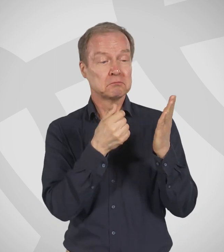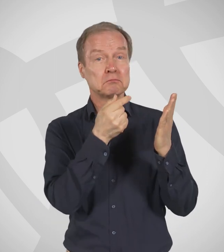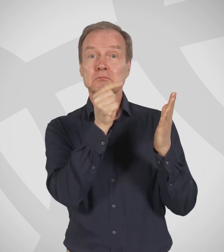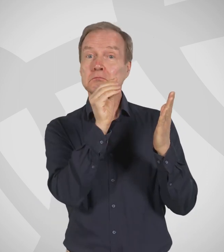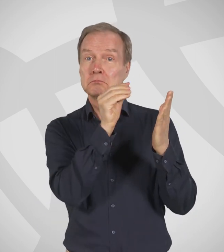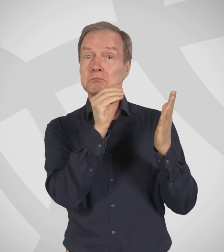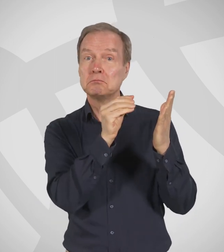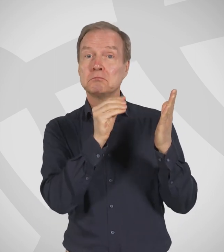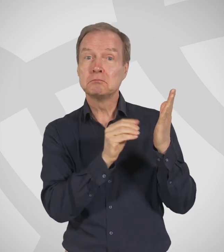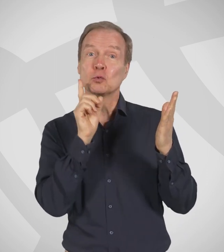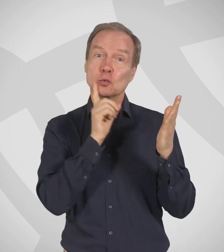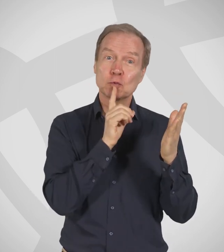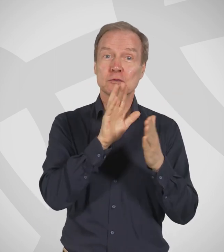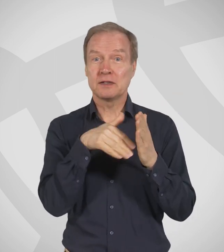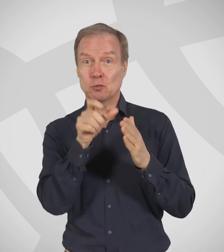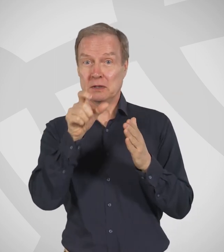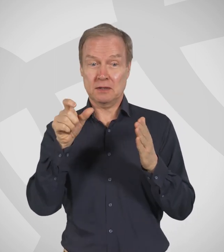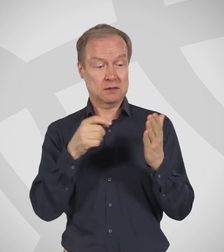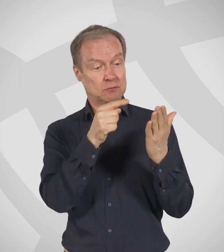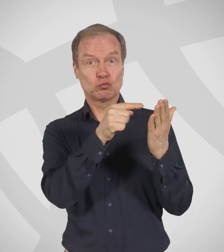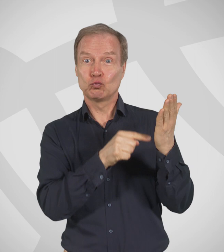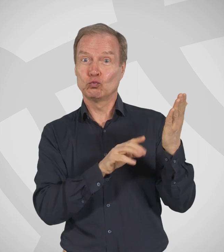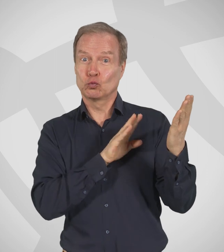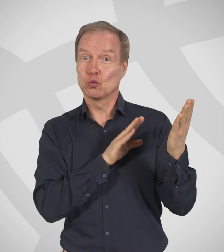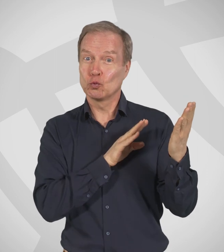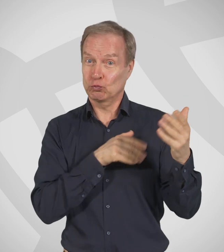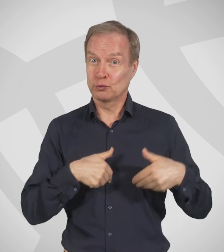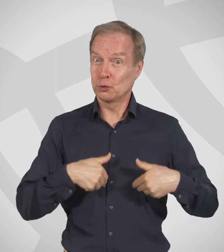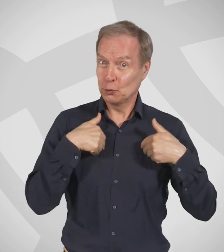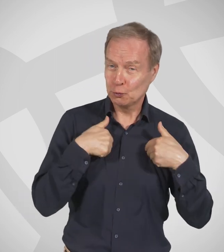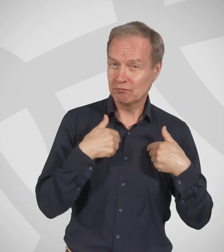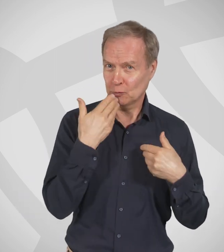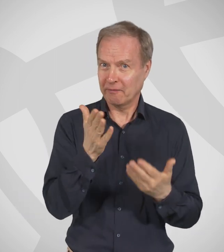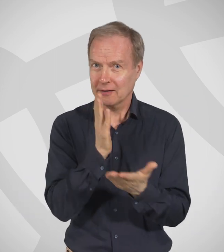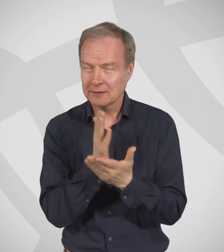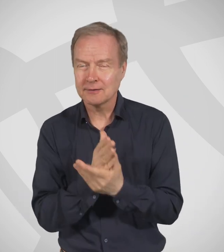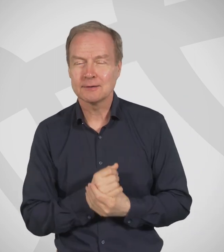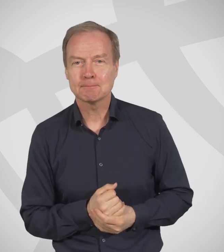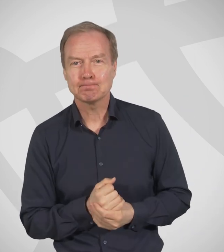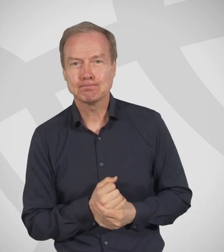huomioi kuurot ja viittomakieliset monessa kohtaa ilahduttavalla tavalla.